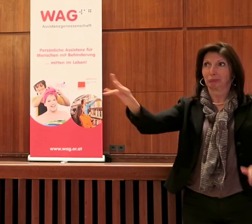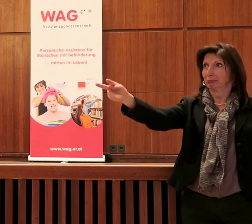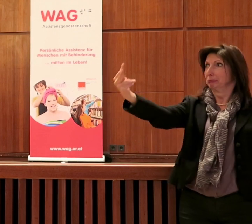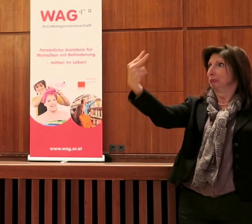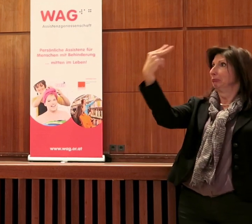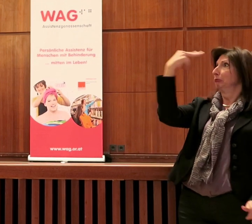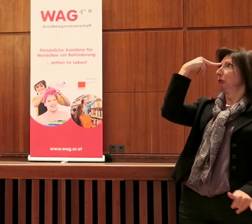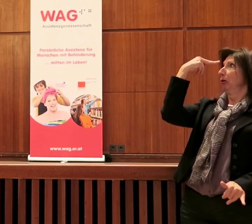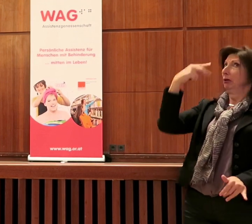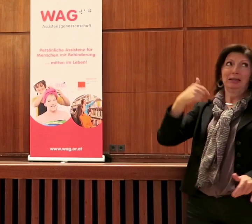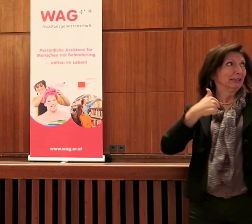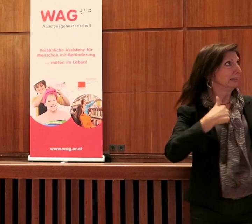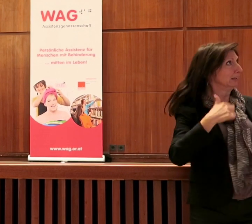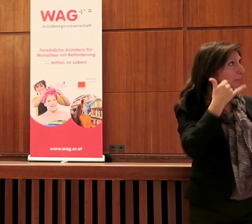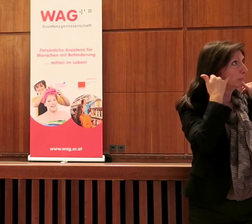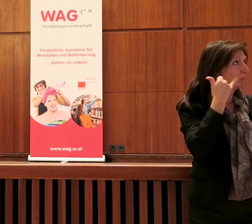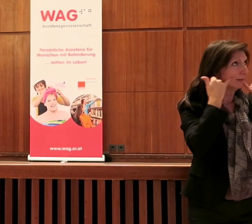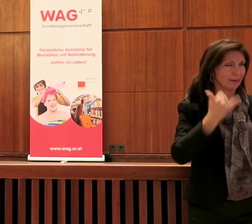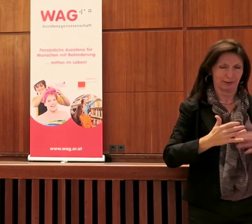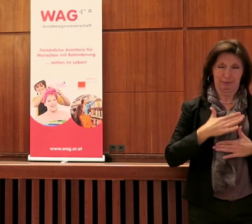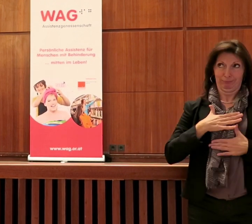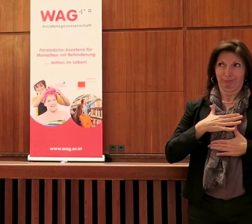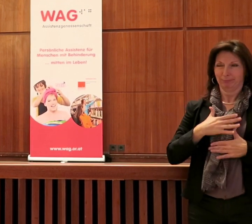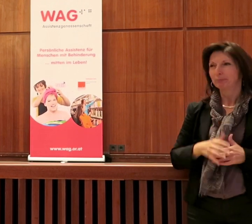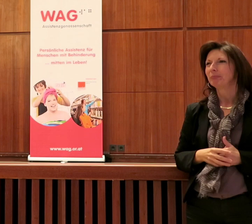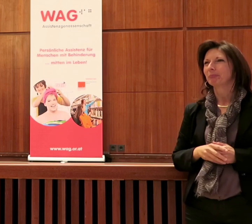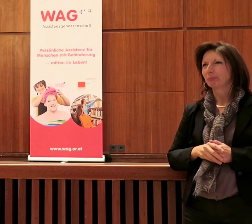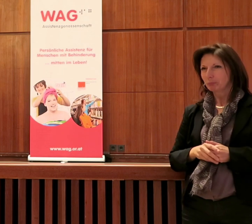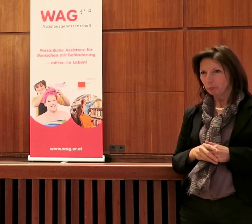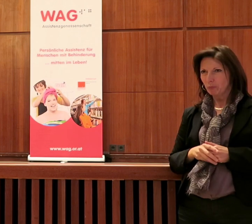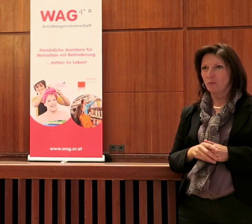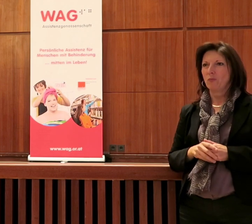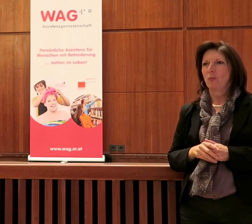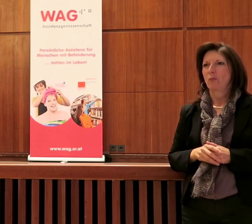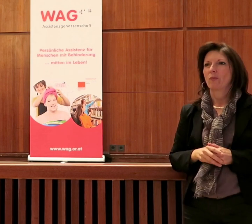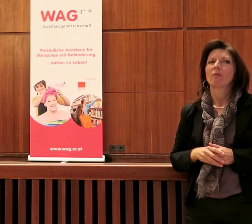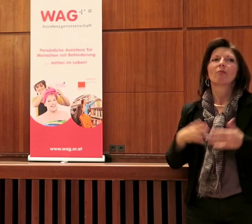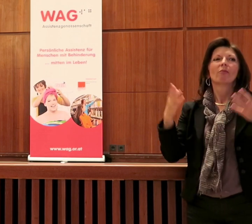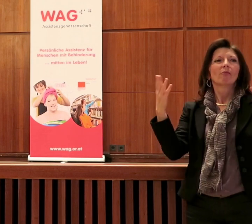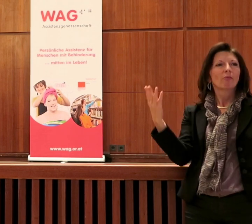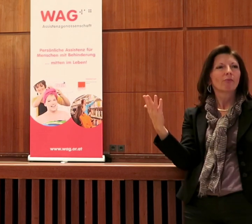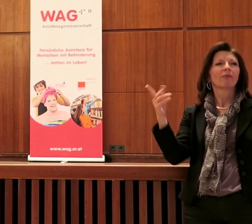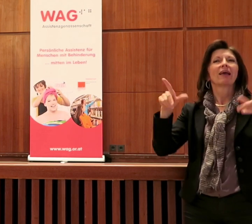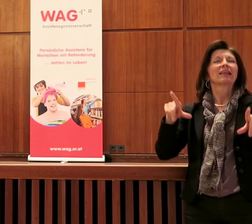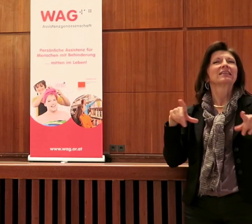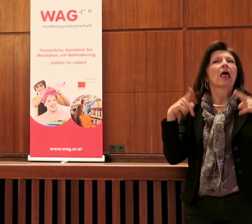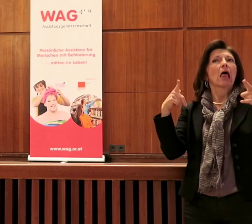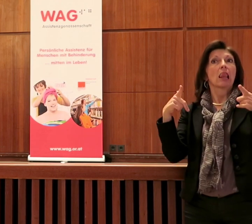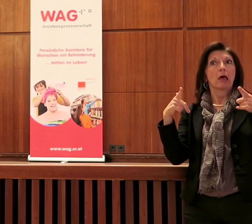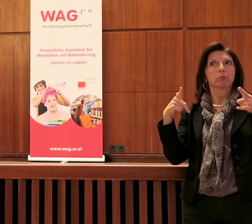[Lachen] Das Erlebnis hat mich bis in meine Jugend verfolgt.